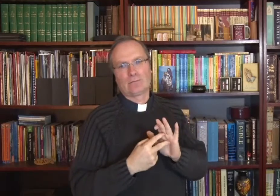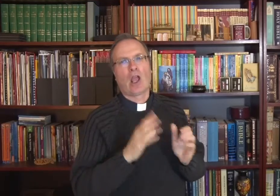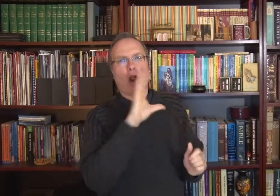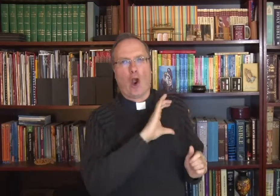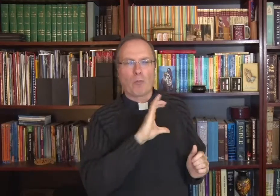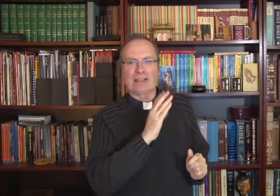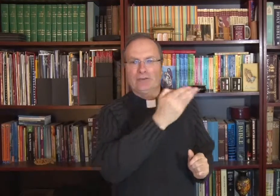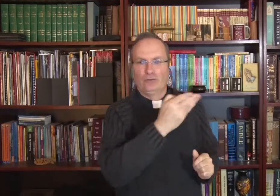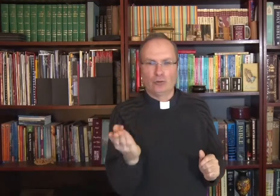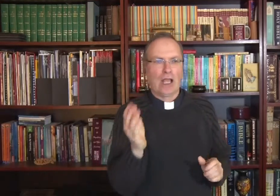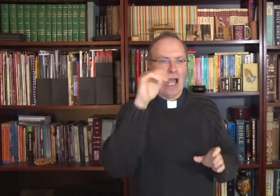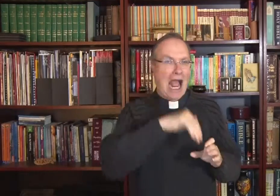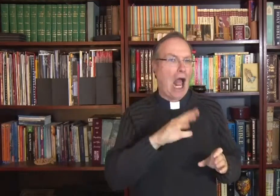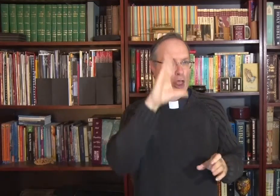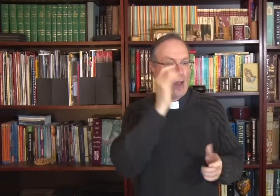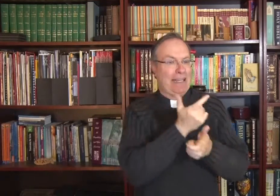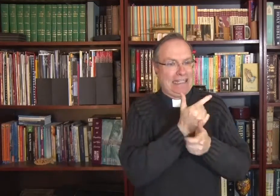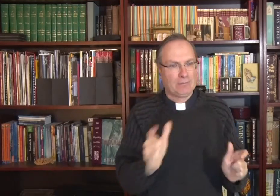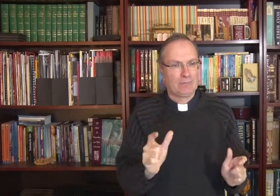Comportez-vous en hommes libres,